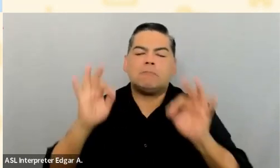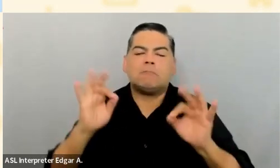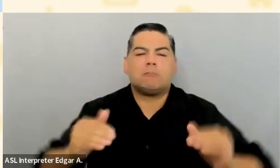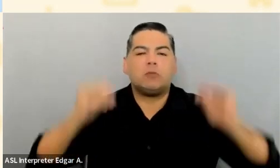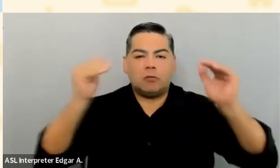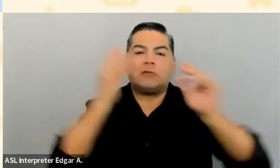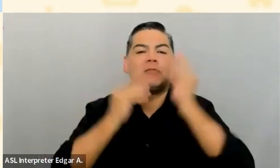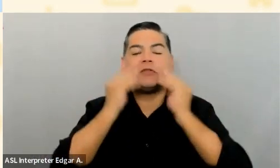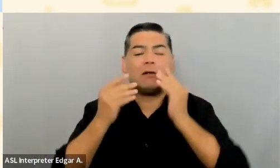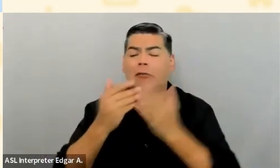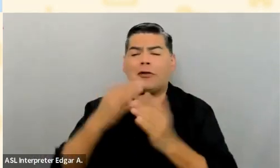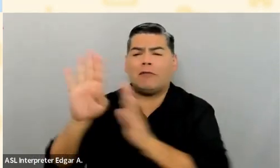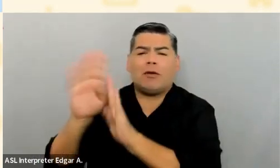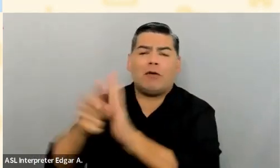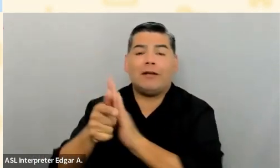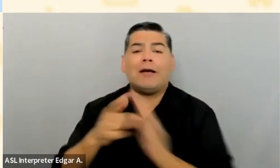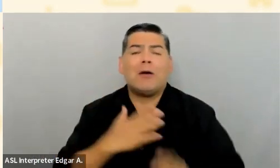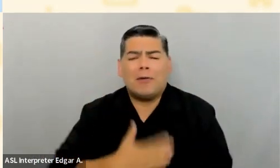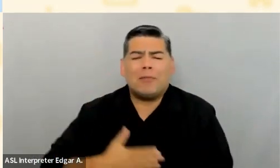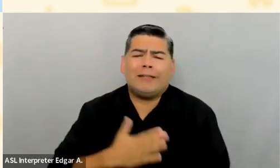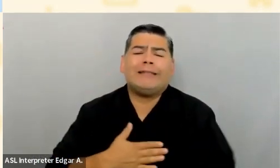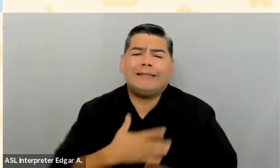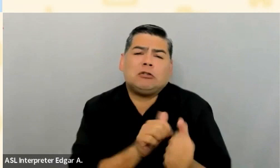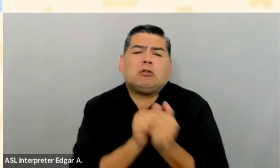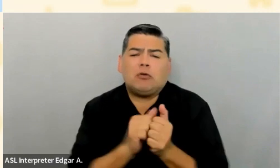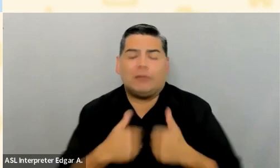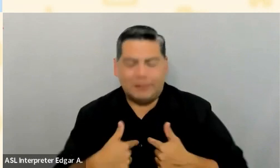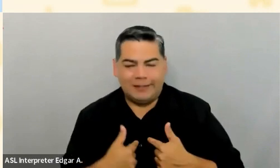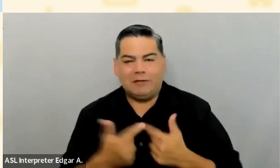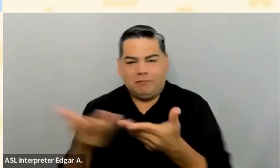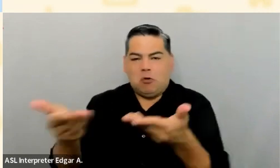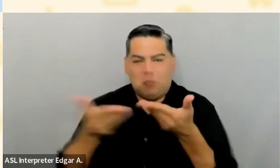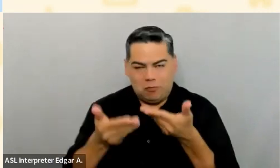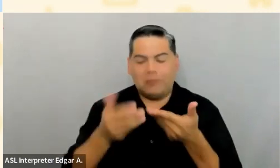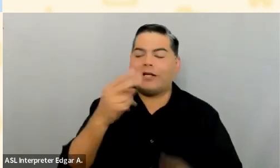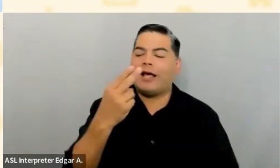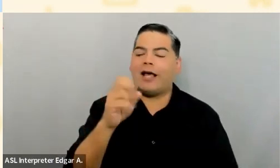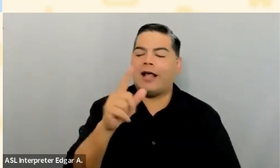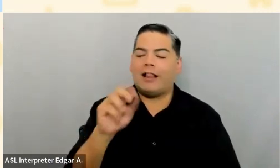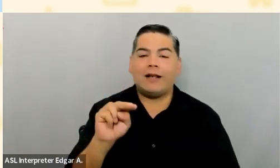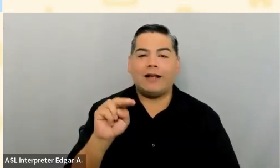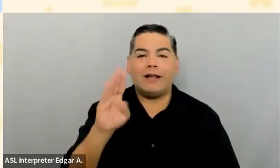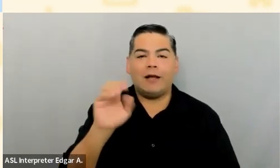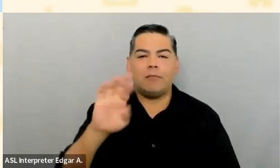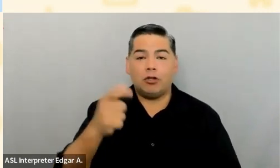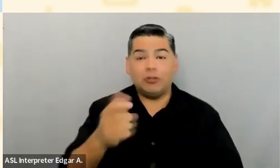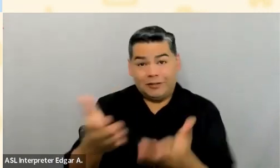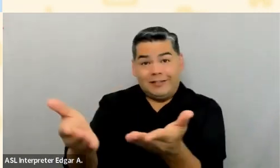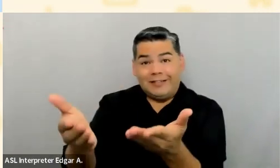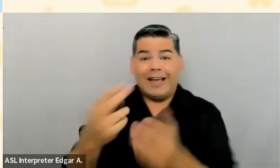Por favor únanse a mí para darle una cálida bienvenida a Helen Burge. Llévatelo, Helen. Gracias.